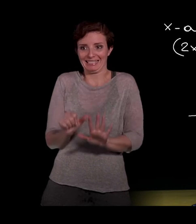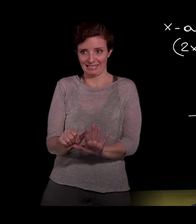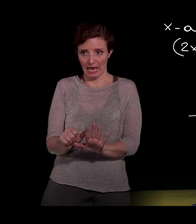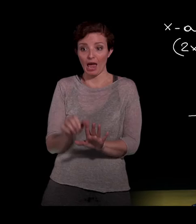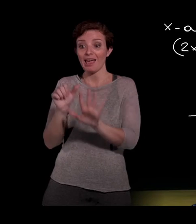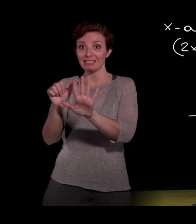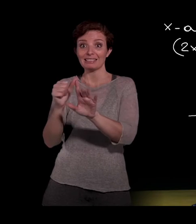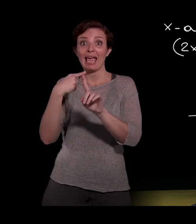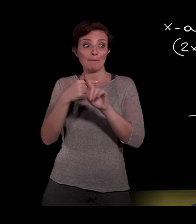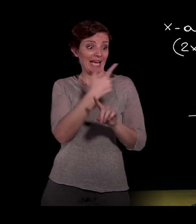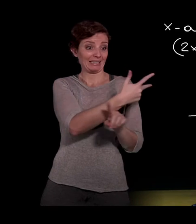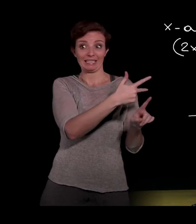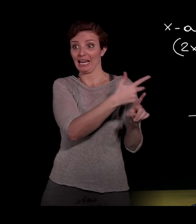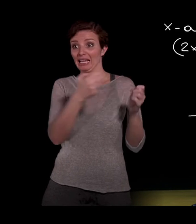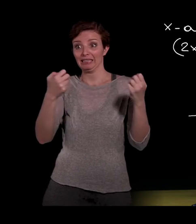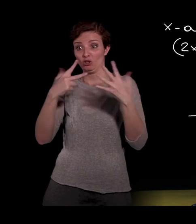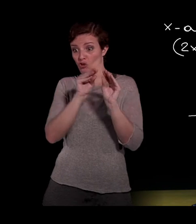Il risultato di 6∙3=18, lo si mette qui sotto.